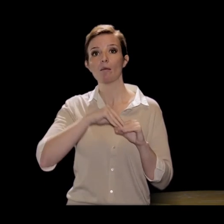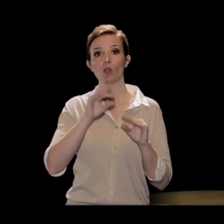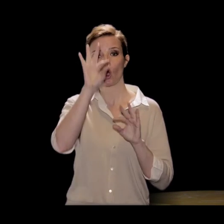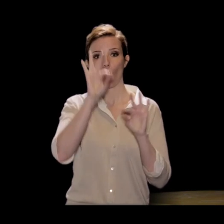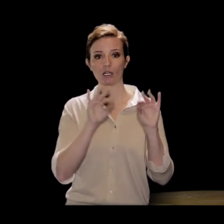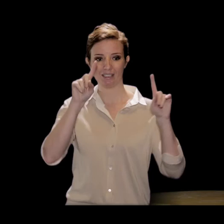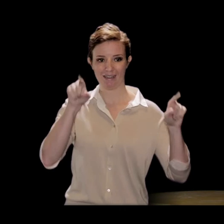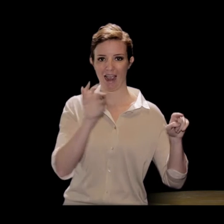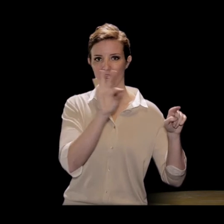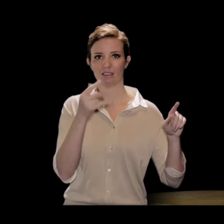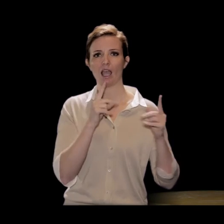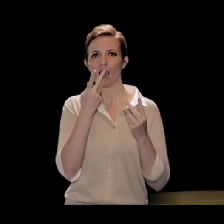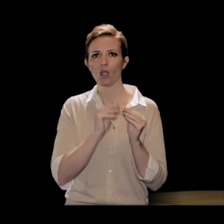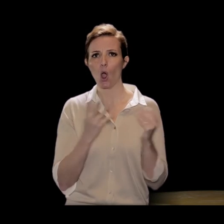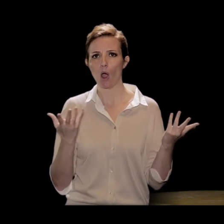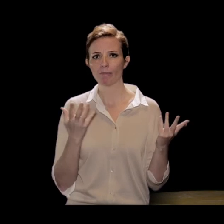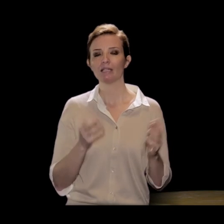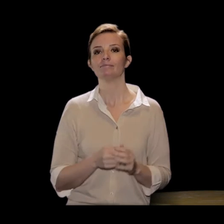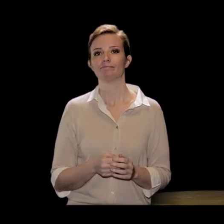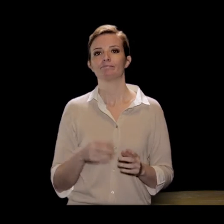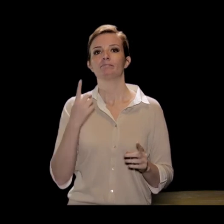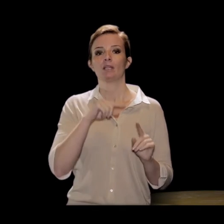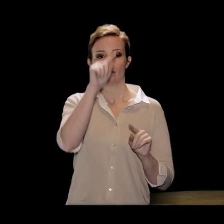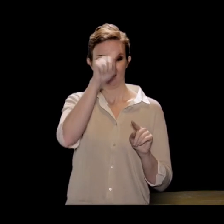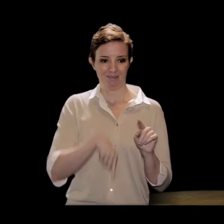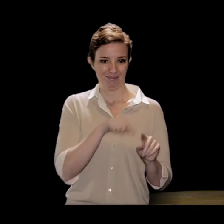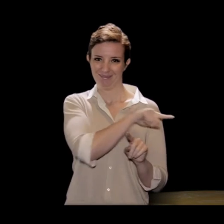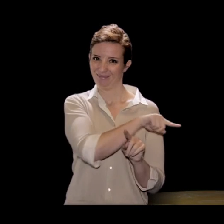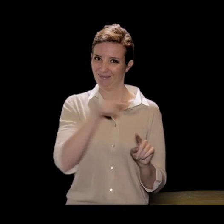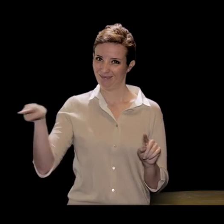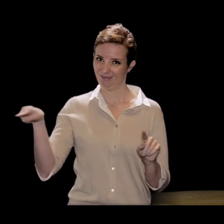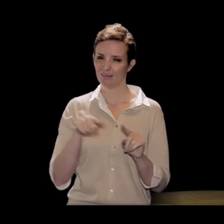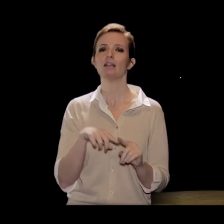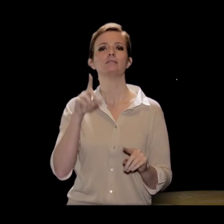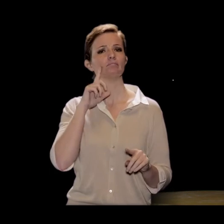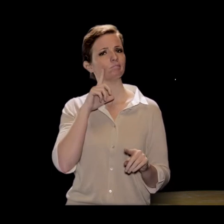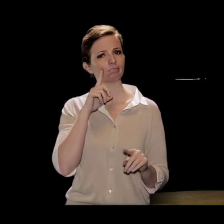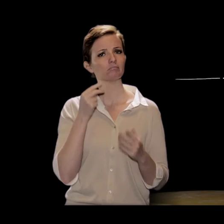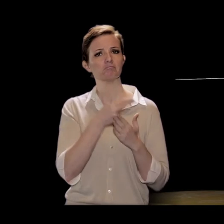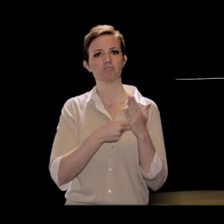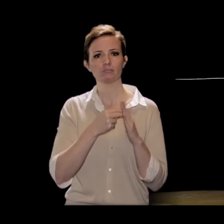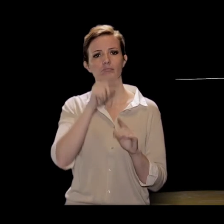Per rappresentare un numero complesso in coordinate cartesiane, ci rifacciamo a un particolare piano cartesiano,